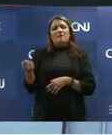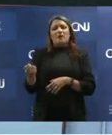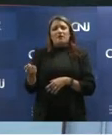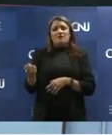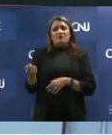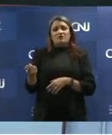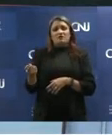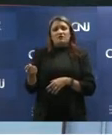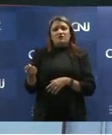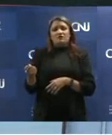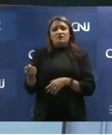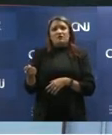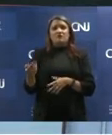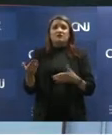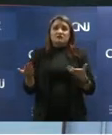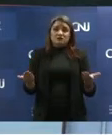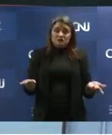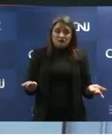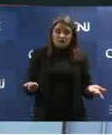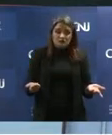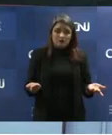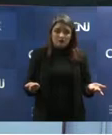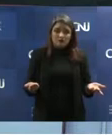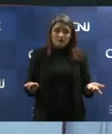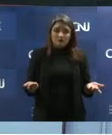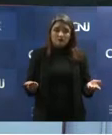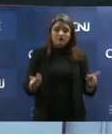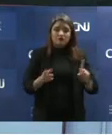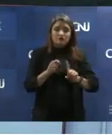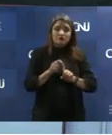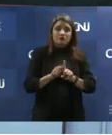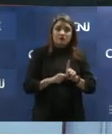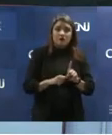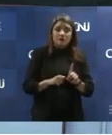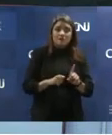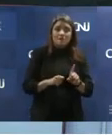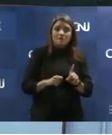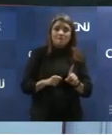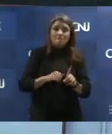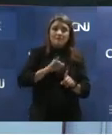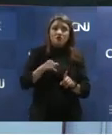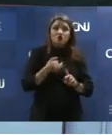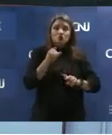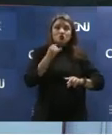Tanto é que em julho de 2018, pego pela certidão aqui,